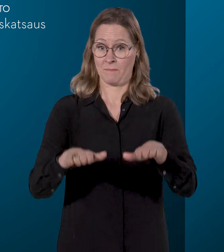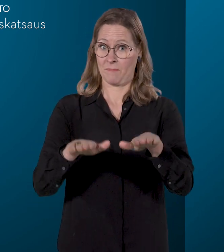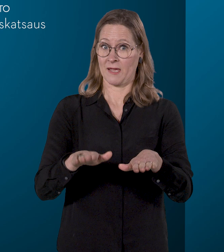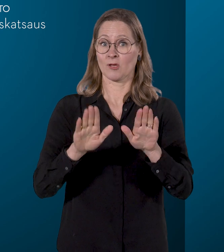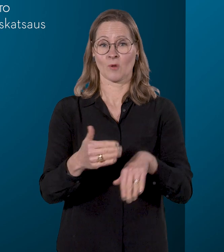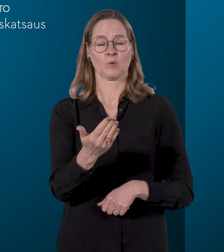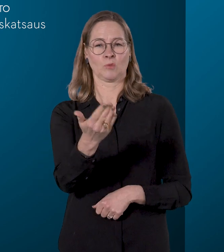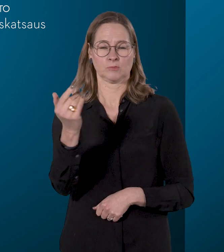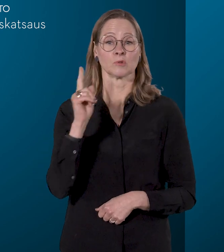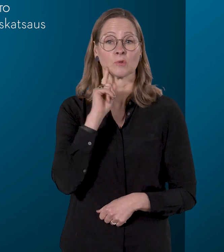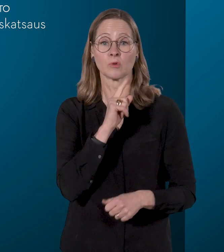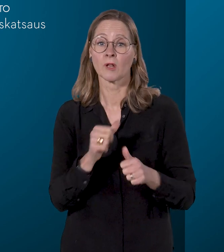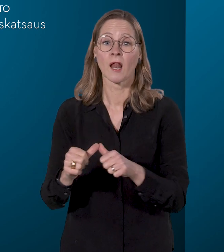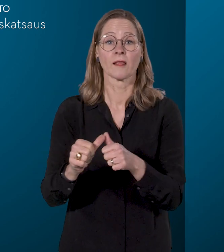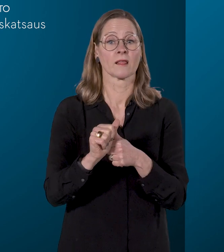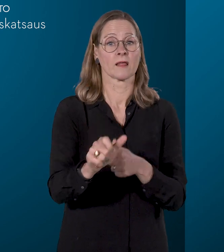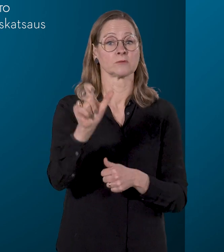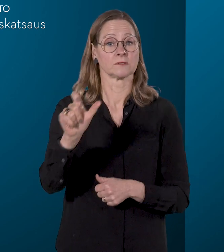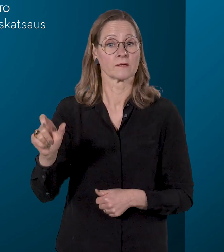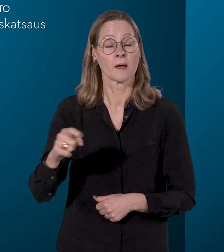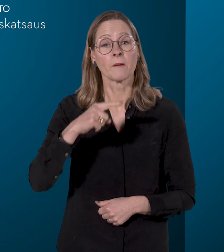Paikalla olivat kutsuttuina Kuurojen Liiton edustajien -